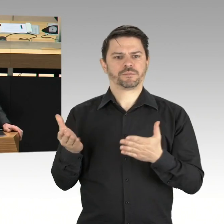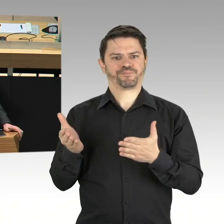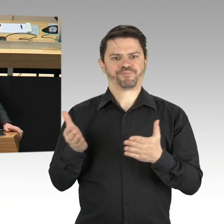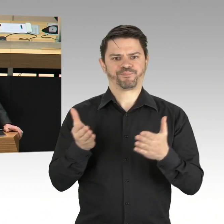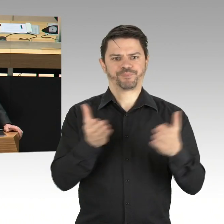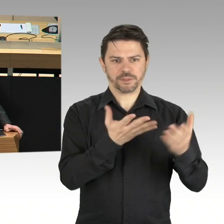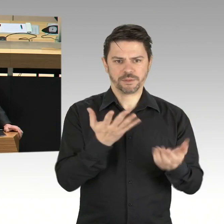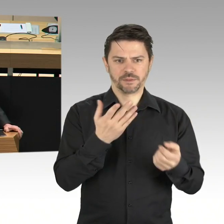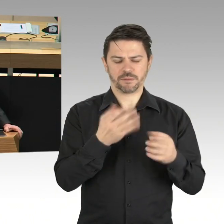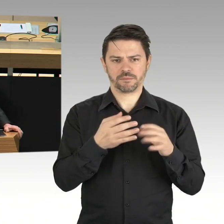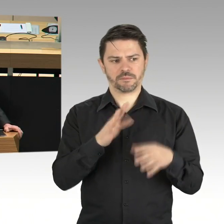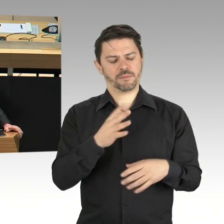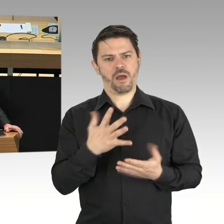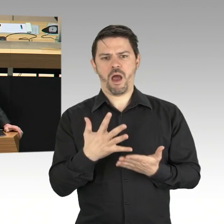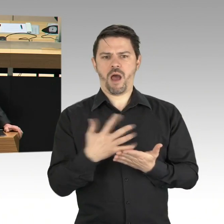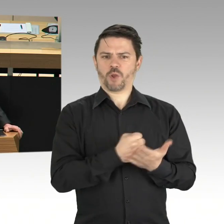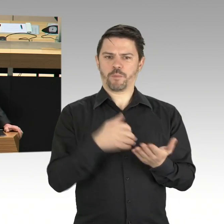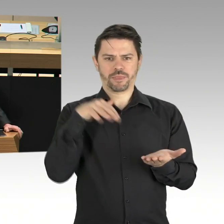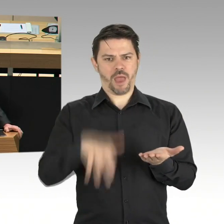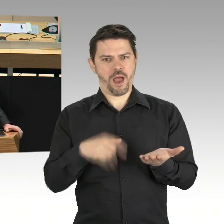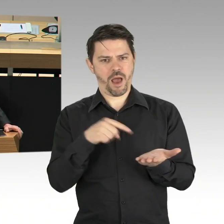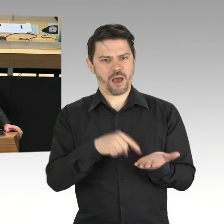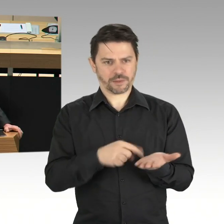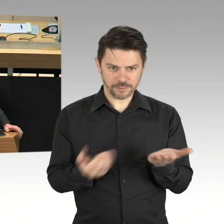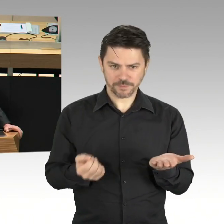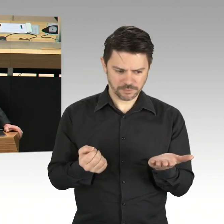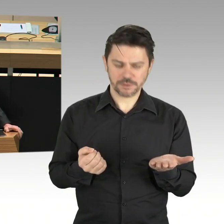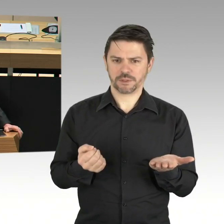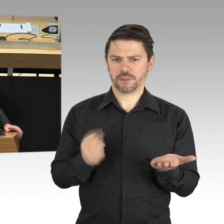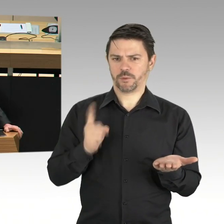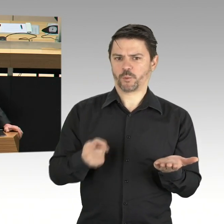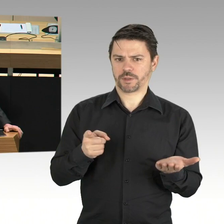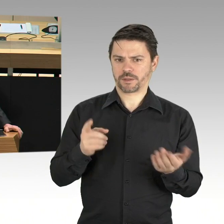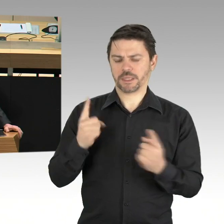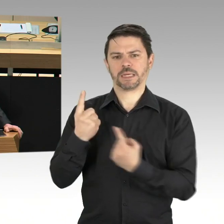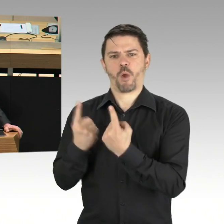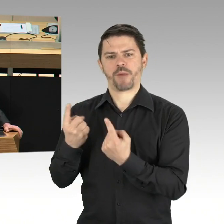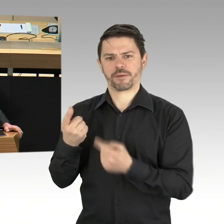da wird man feststellen, dass von 2013 bis 2017